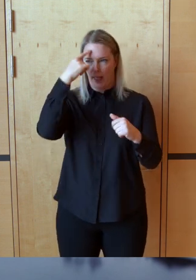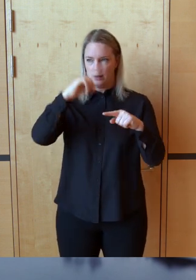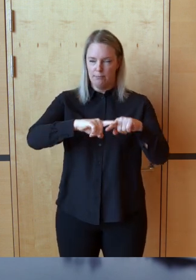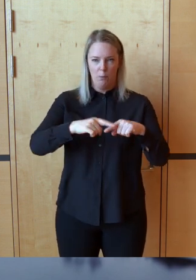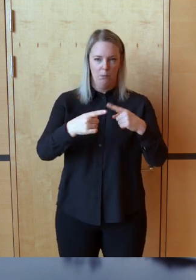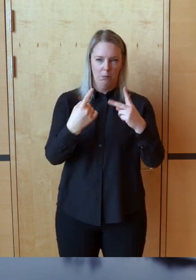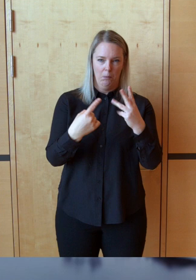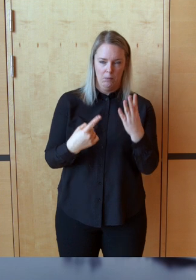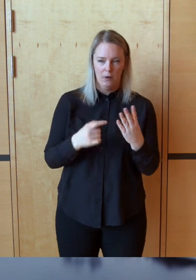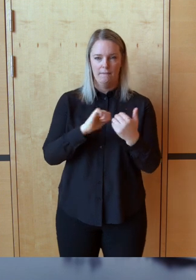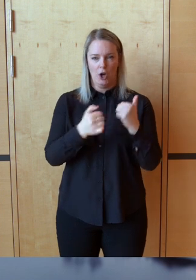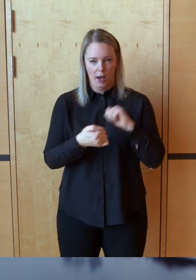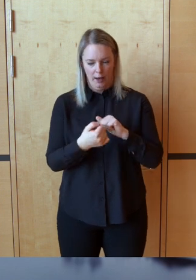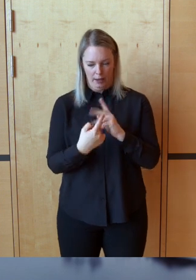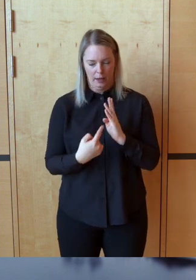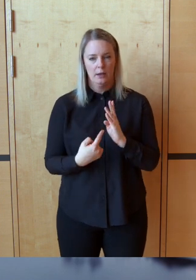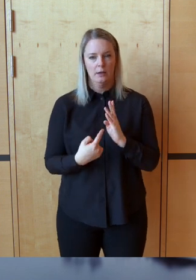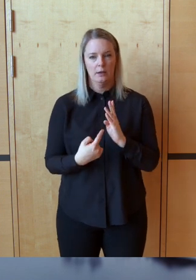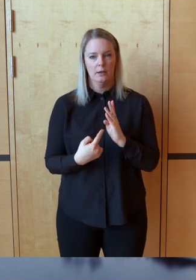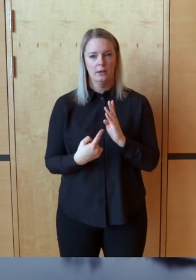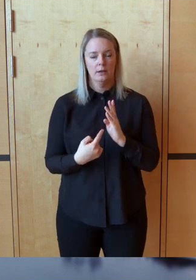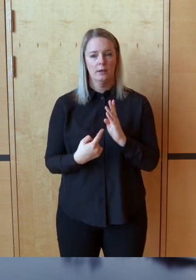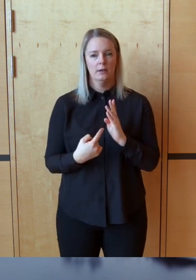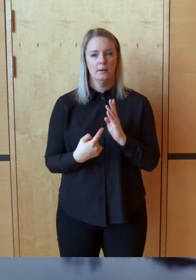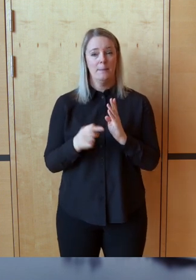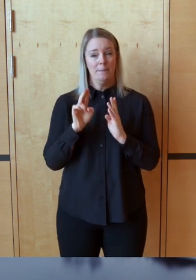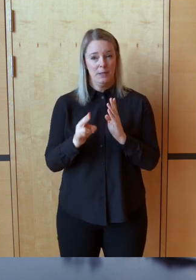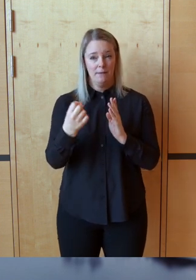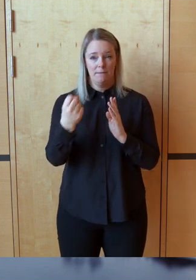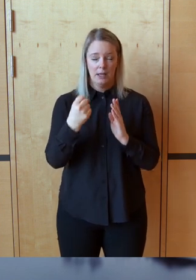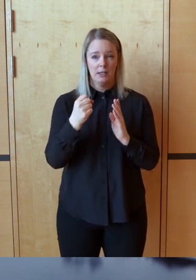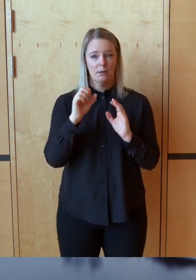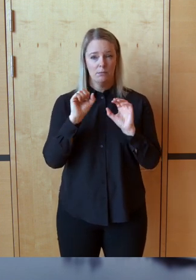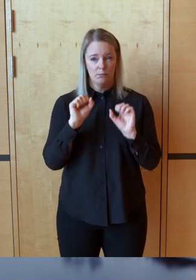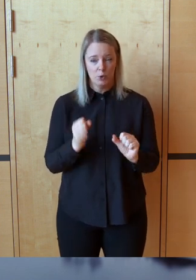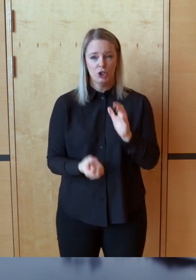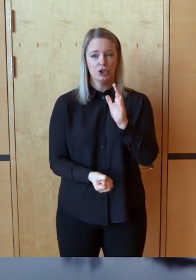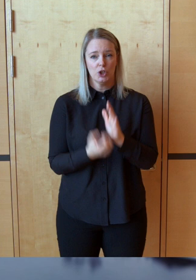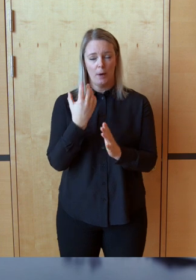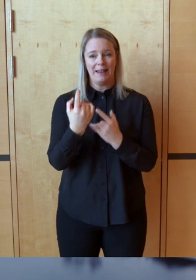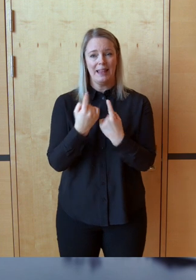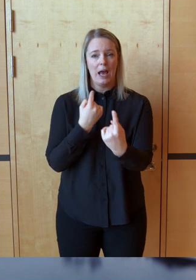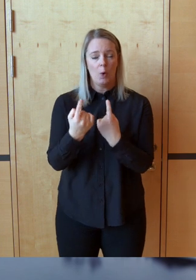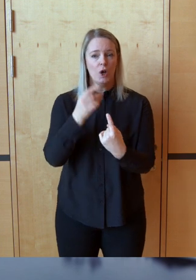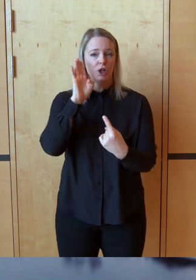Den här förändringen ska visst ske Då är det jätteviktigt att man startade dialogen Lyssnar till dem